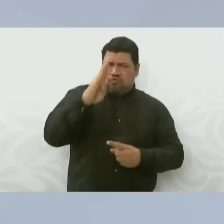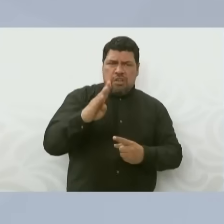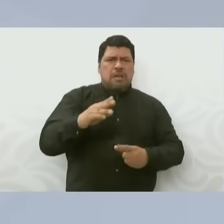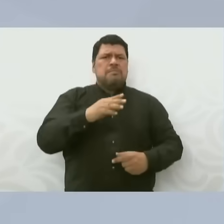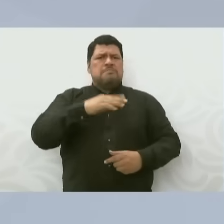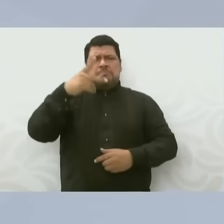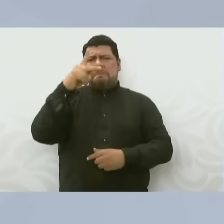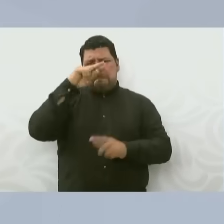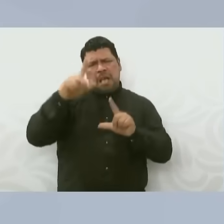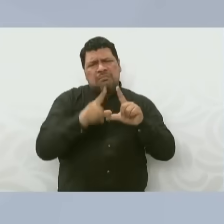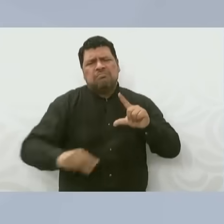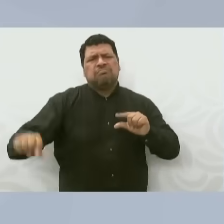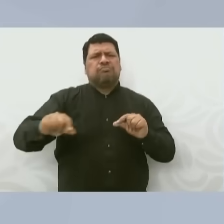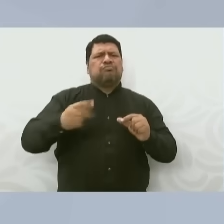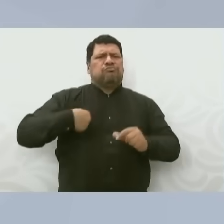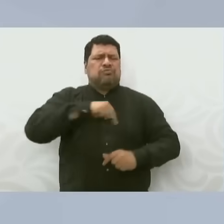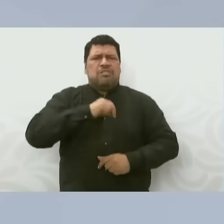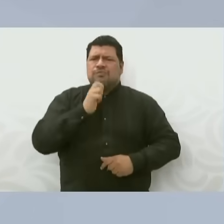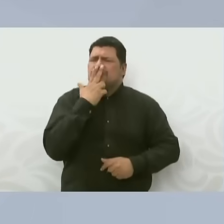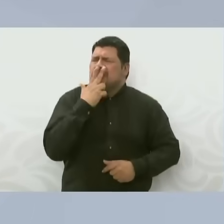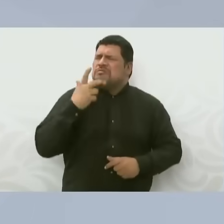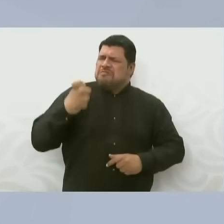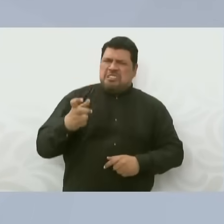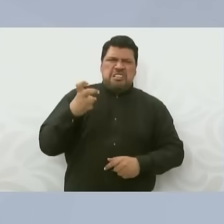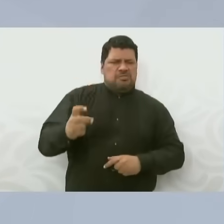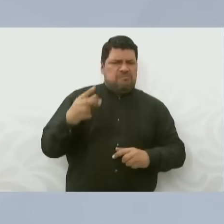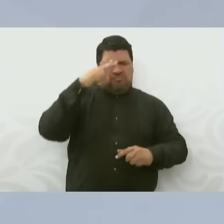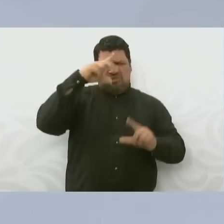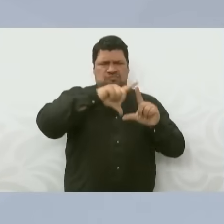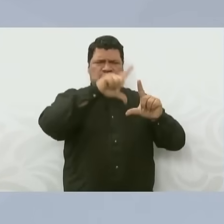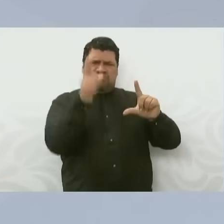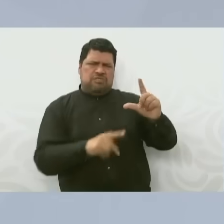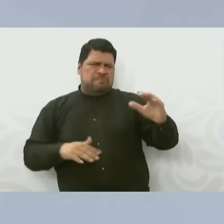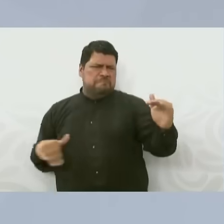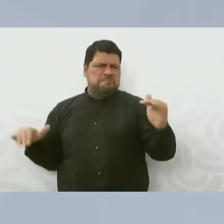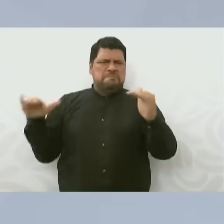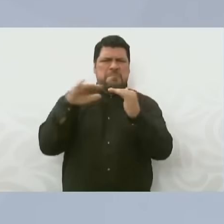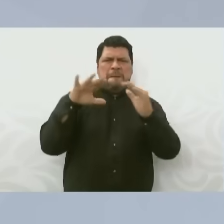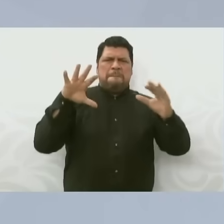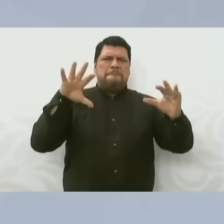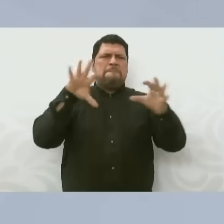ser una armada hecha a la medida del pueblo de México y que en noviembre nos permitirá